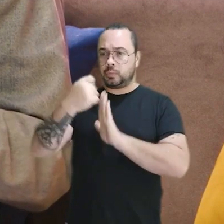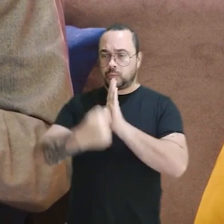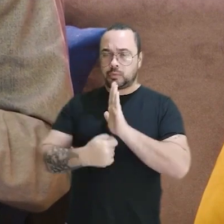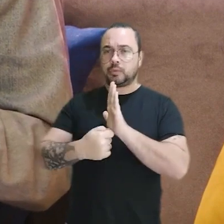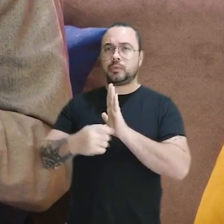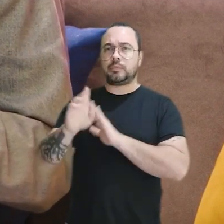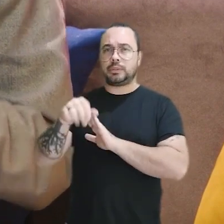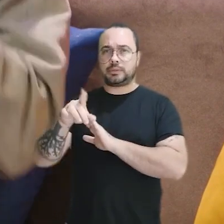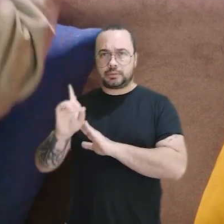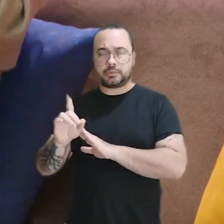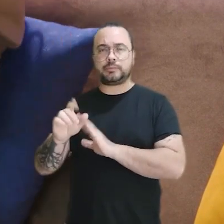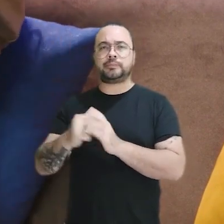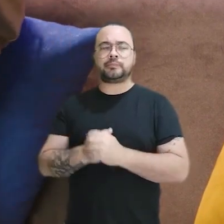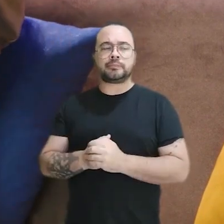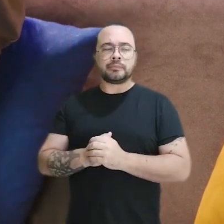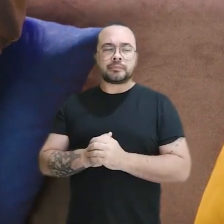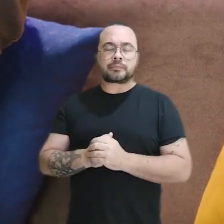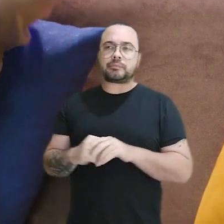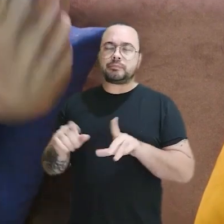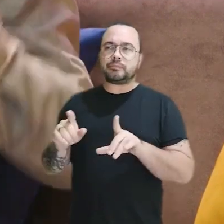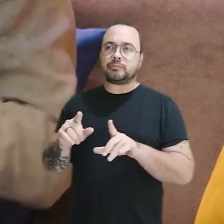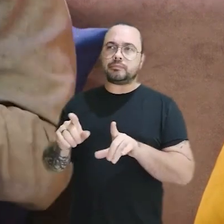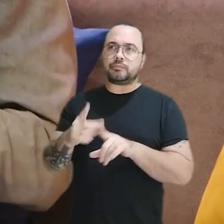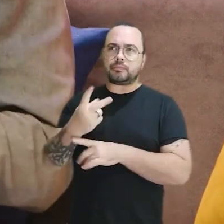né, do "Agora é tarde", do Danilo Gentili, em 2011 isso,